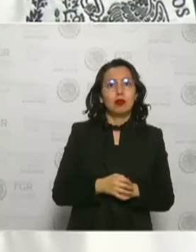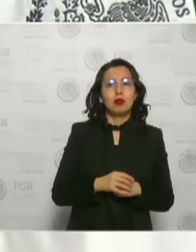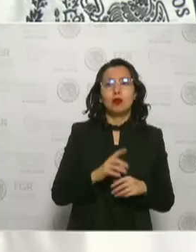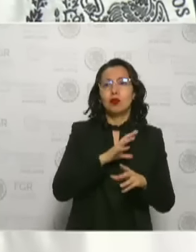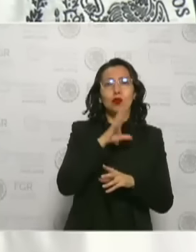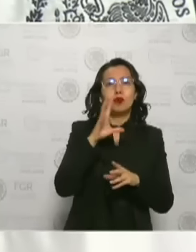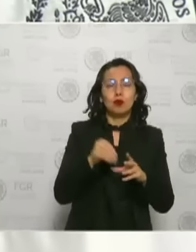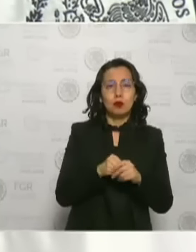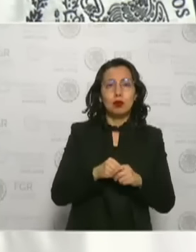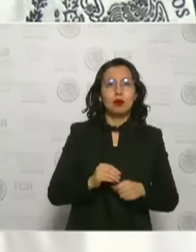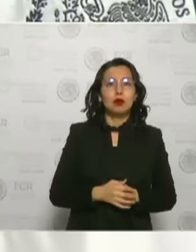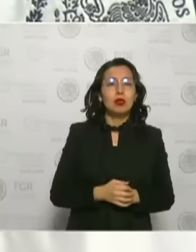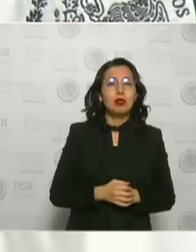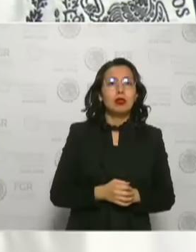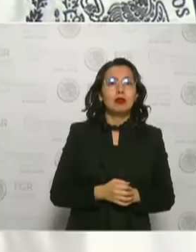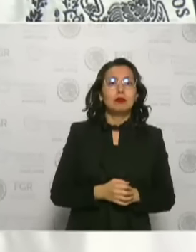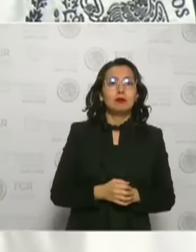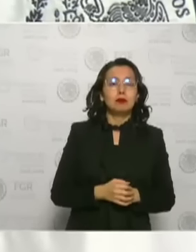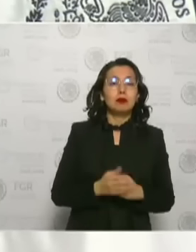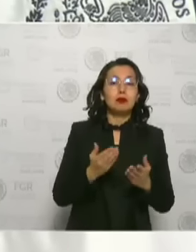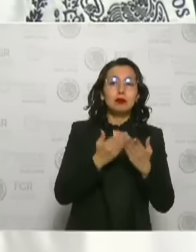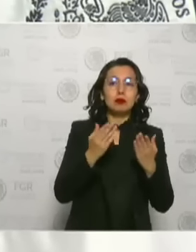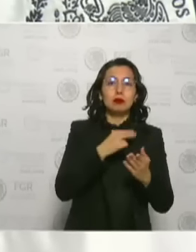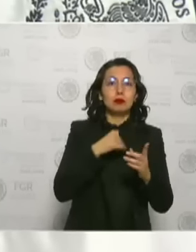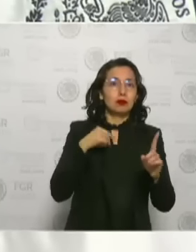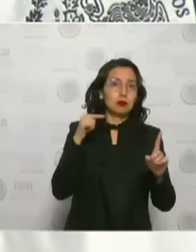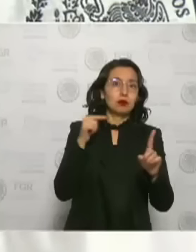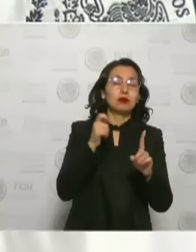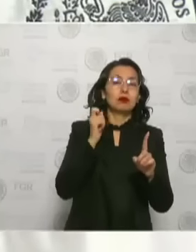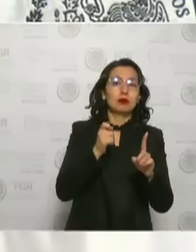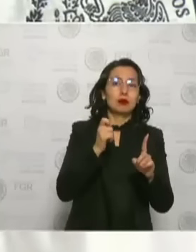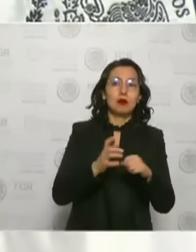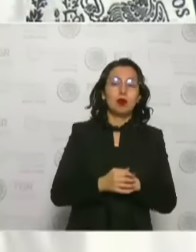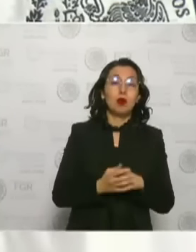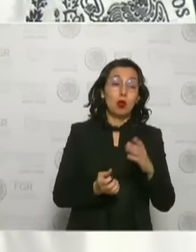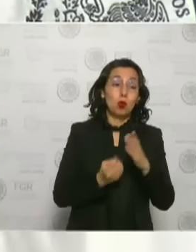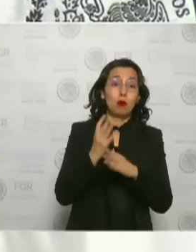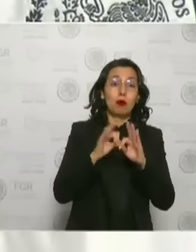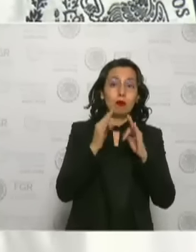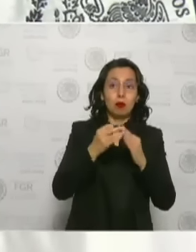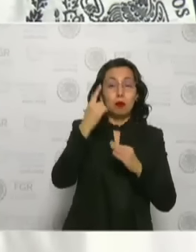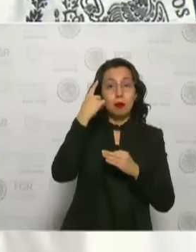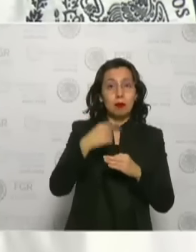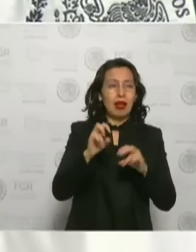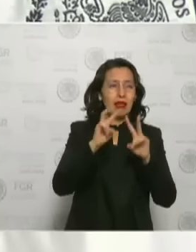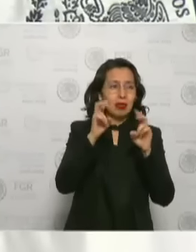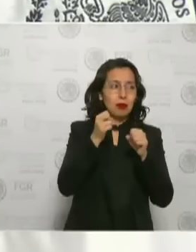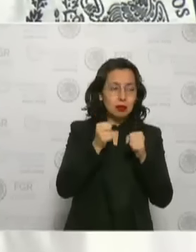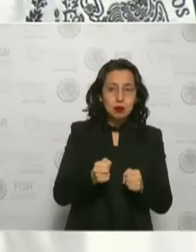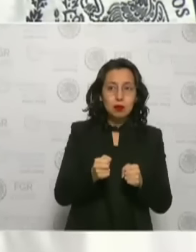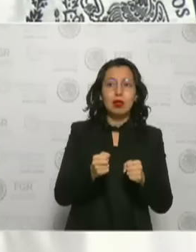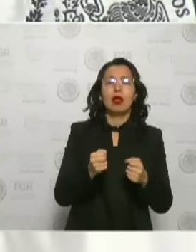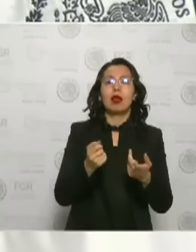sociales. Debemos buscar una nueva manera de abordar los temas de la seguridad, la procuración